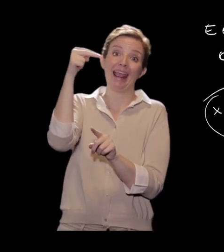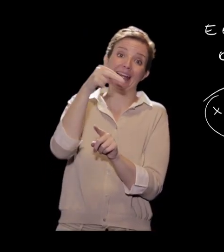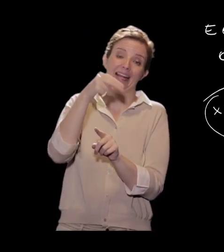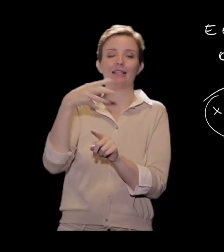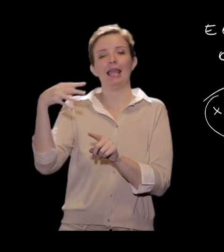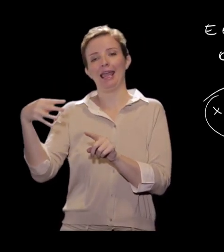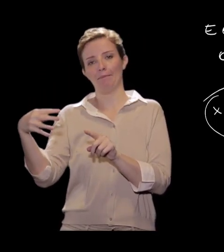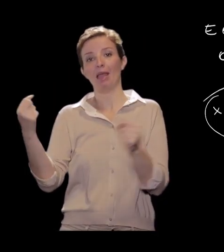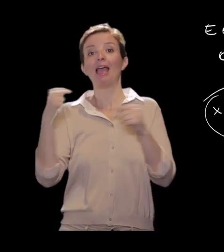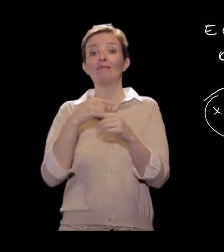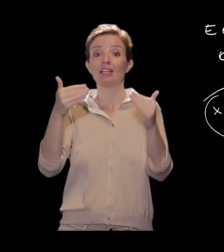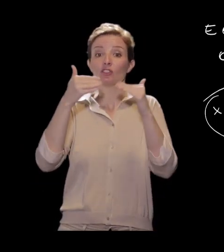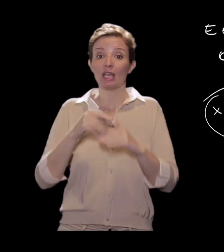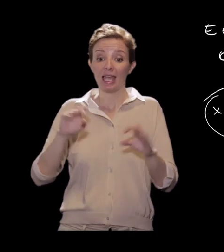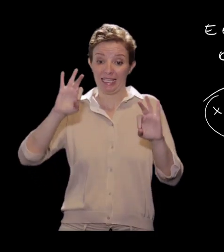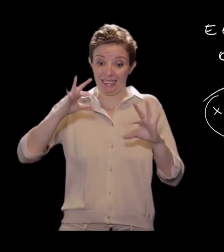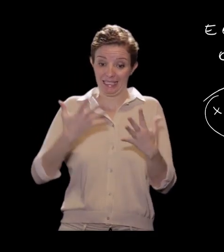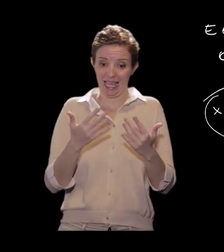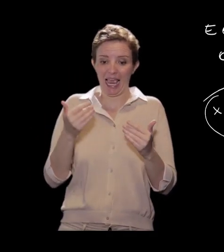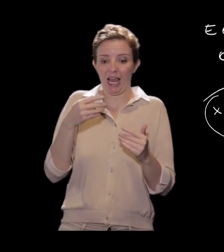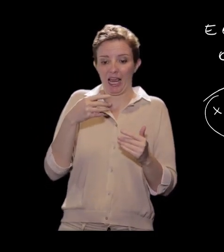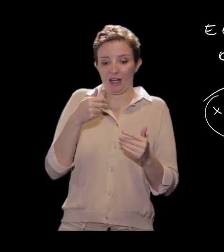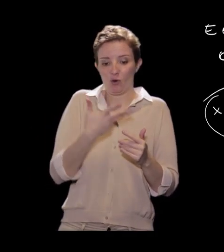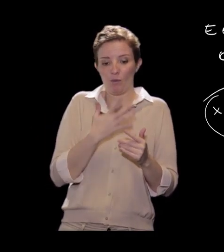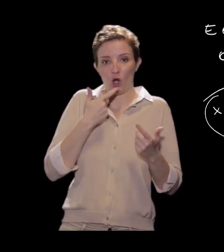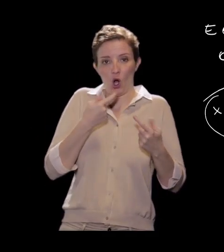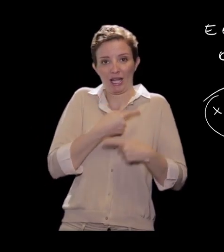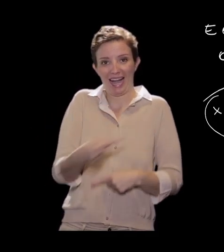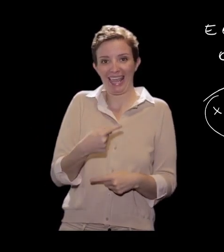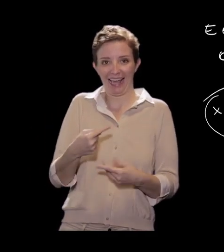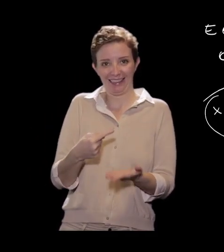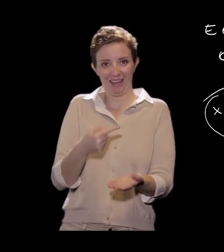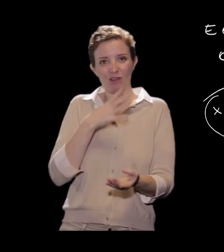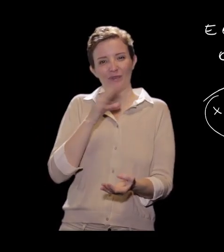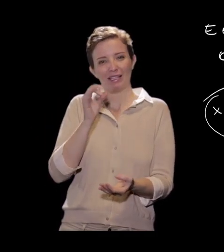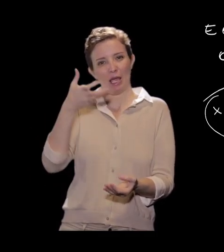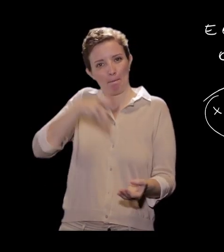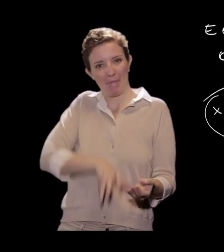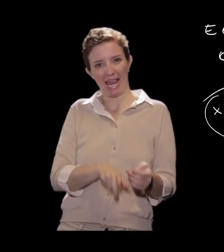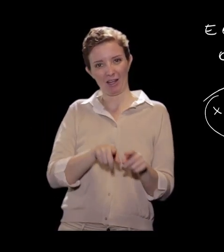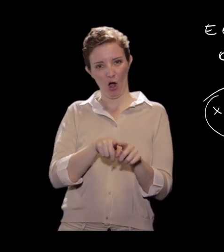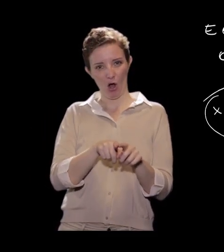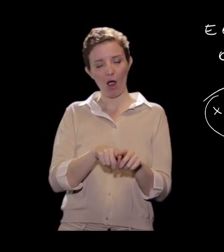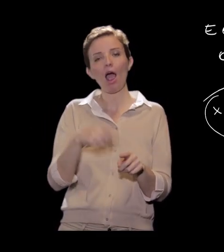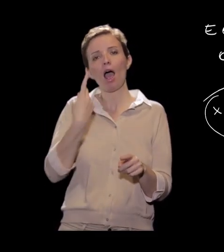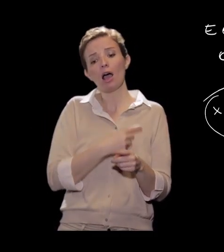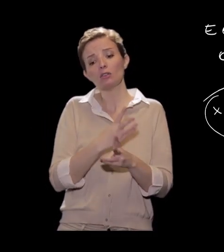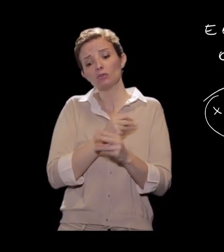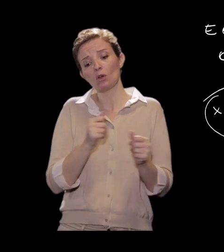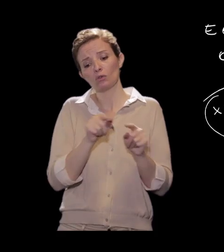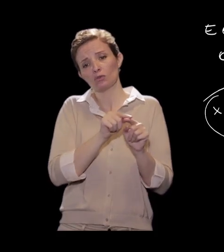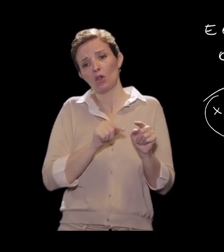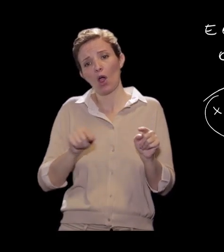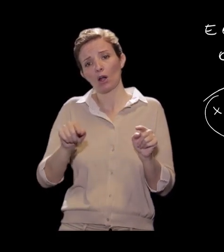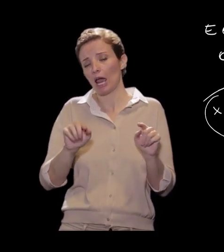Se invece m è un numero negativo, come abbiamo già visto più volte, questa soluzione non esiste.